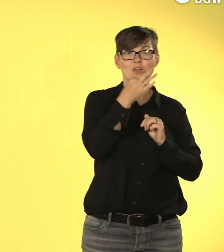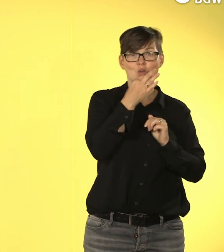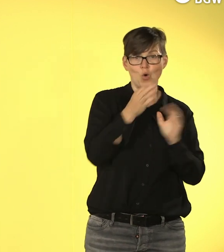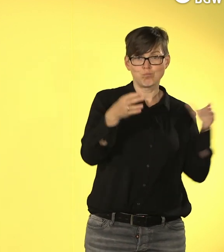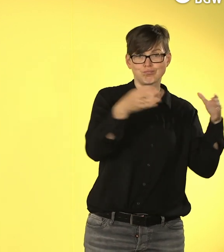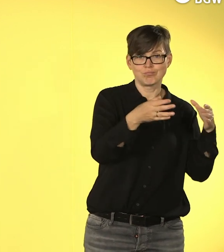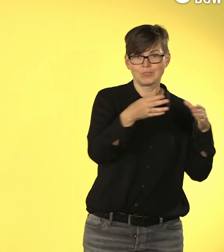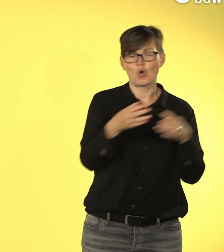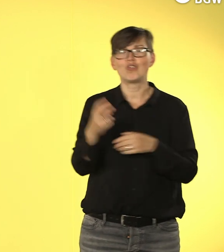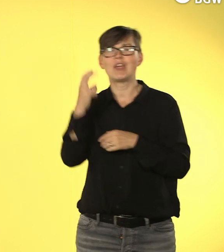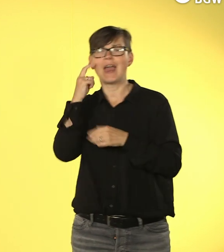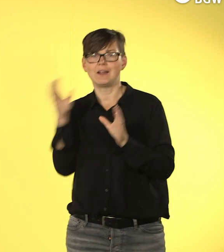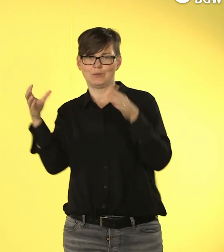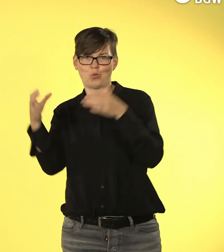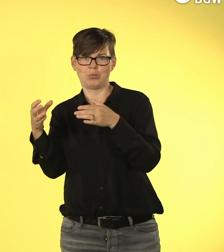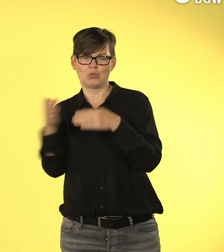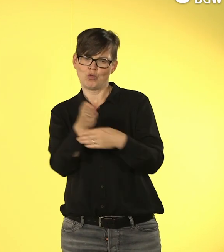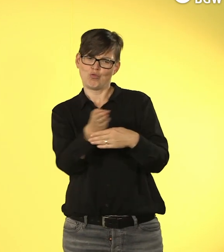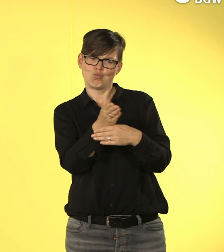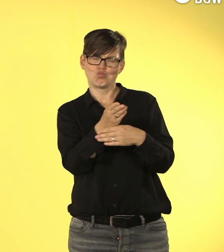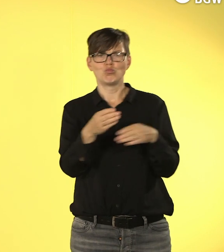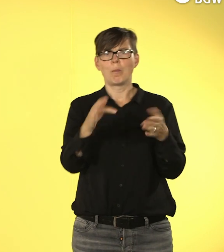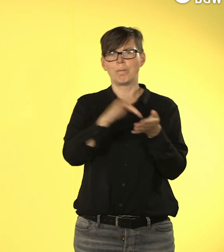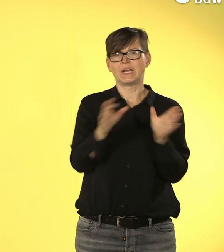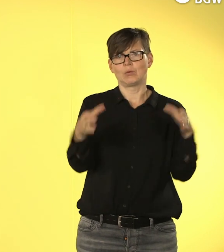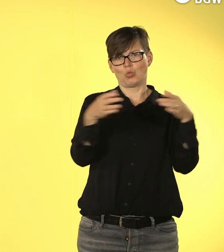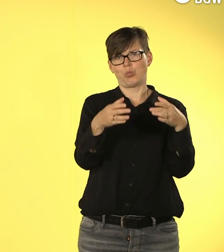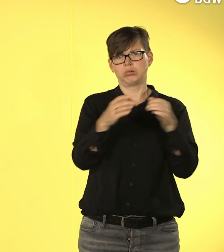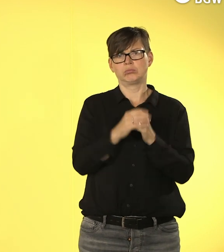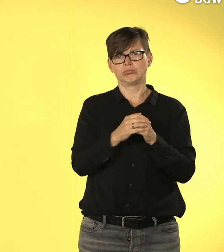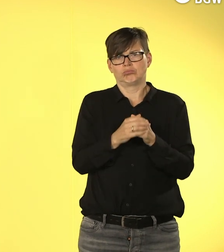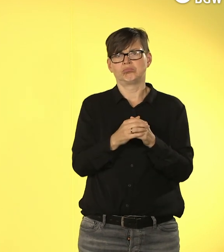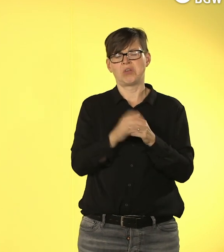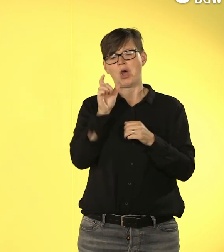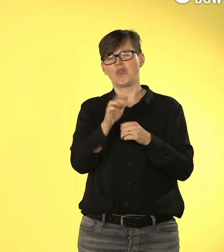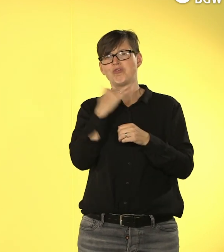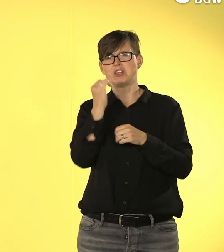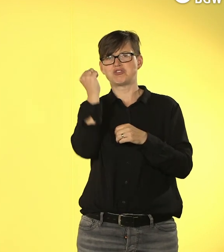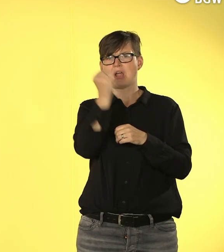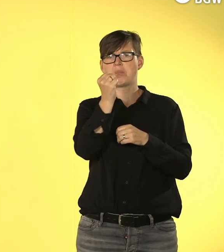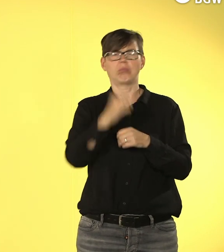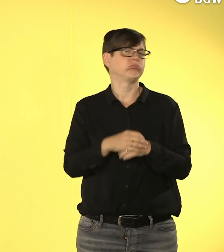Die mittlere Generation, da gibt es weniger dieses Schubladendenken oder diese Stereotype.